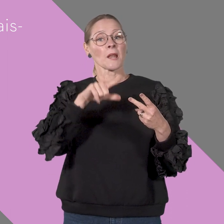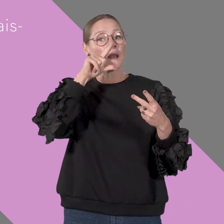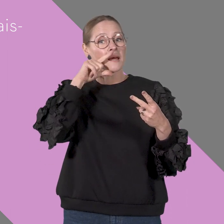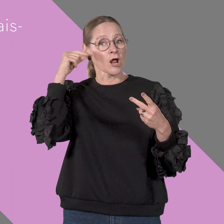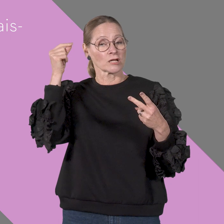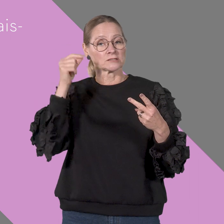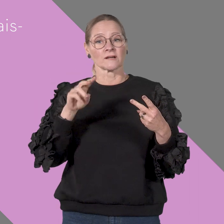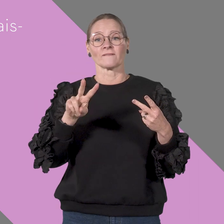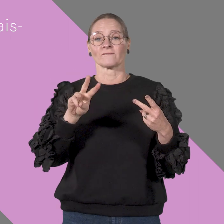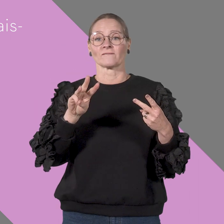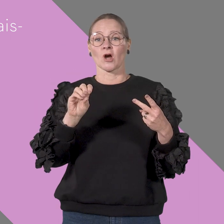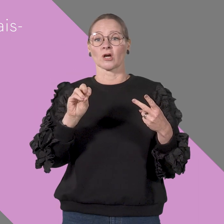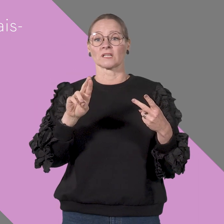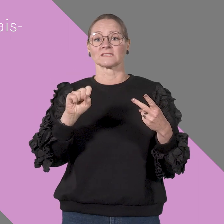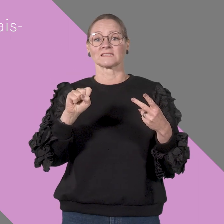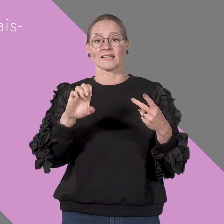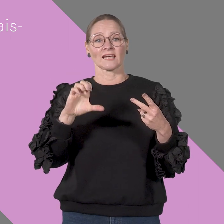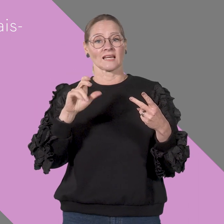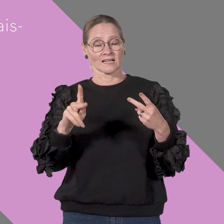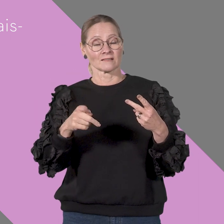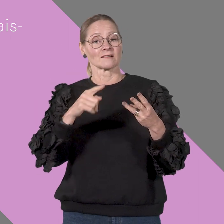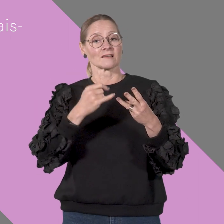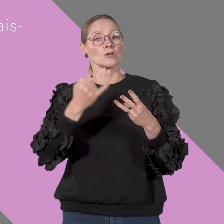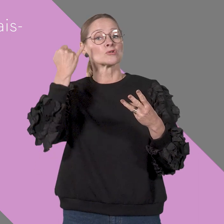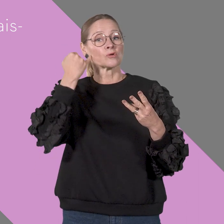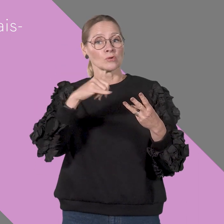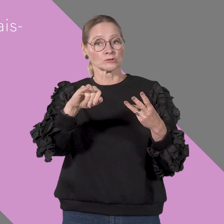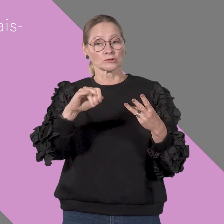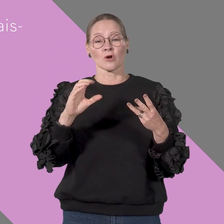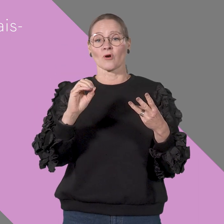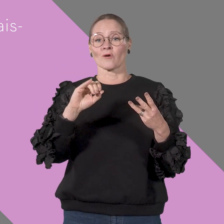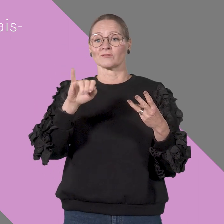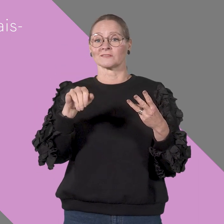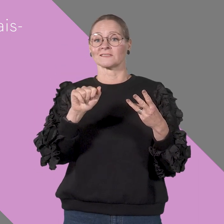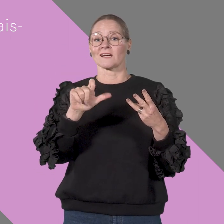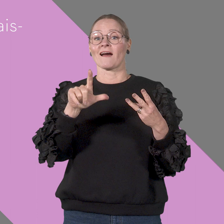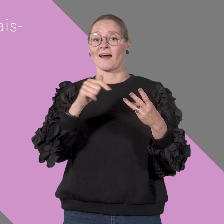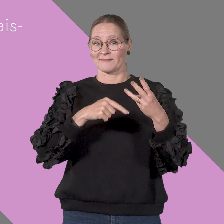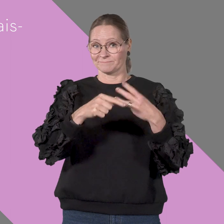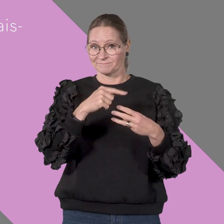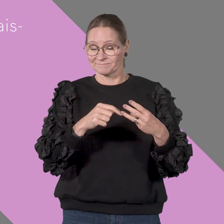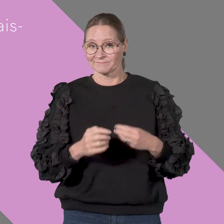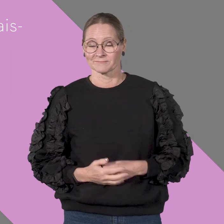Nicholas Worseck sekä Juuso Ojala.